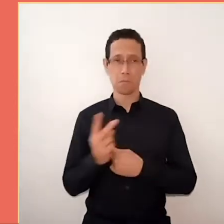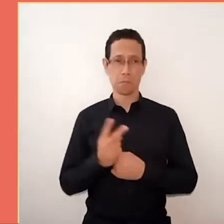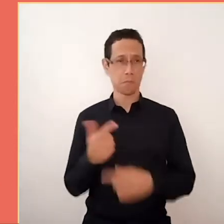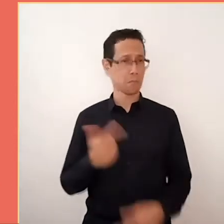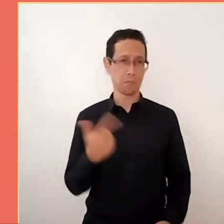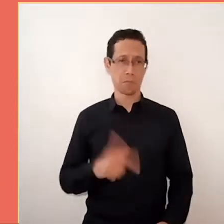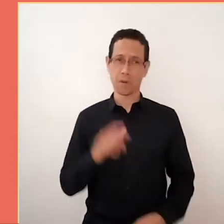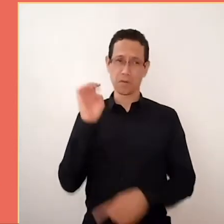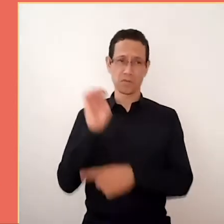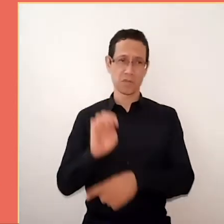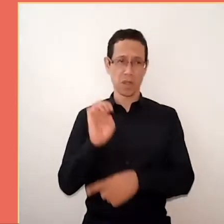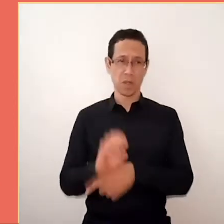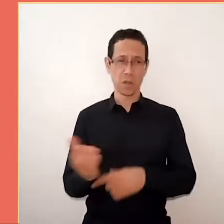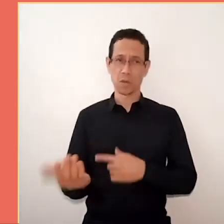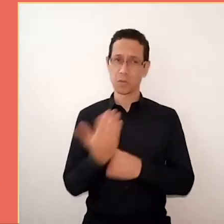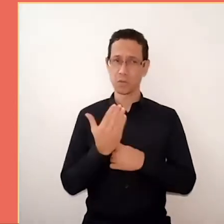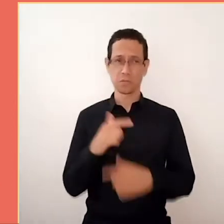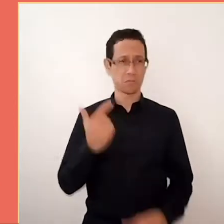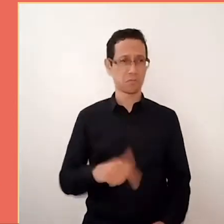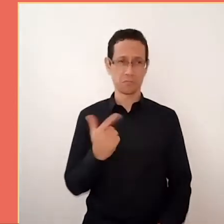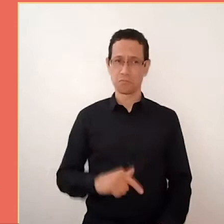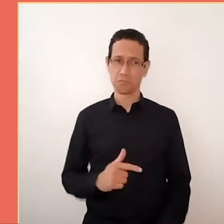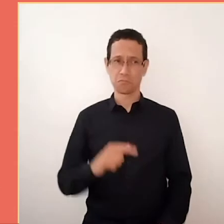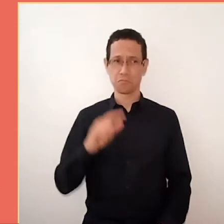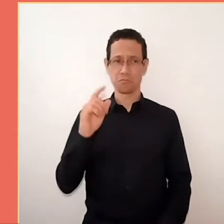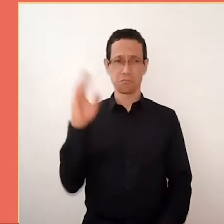se consideram livres, e uma vez que saem para trabalhar,